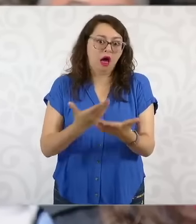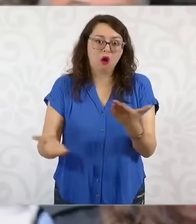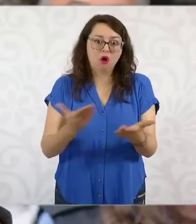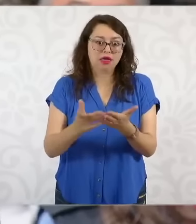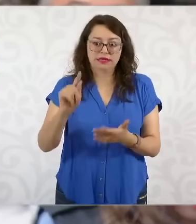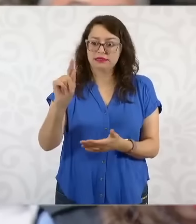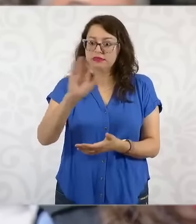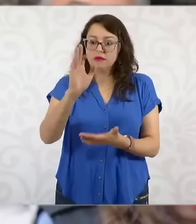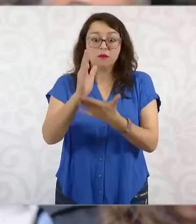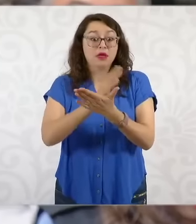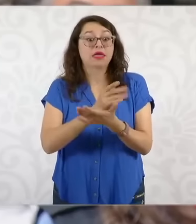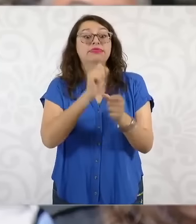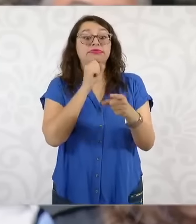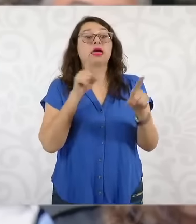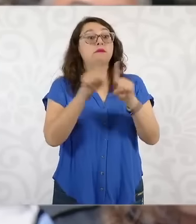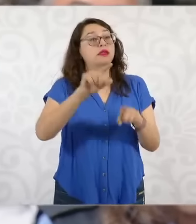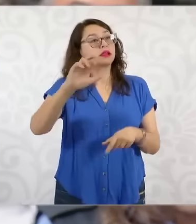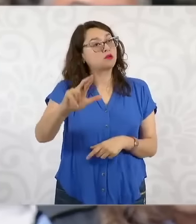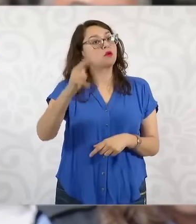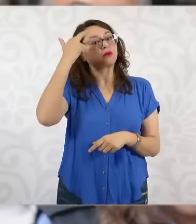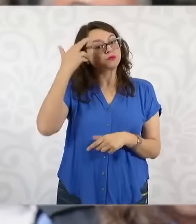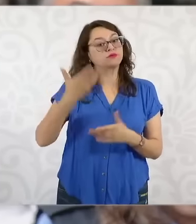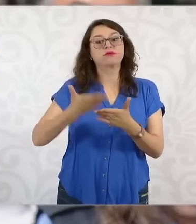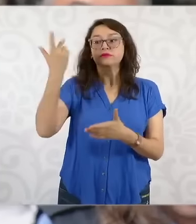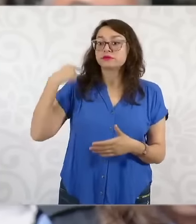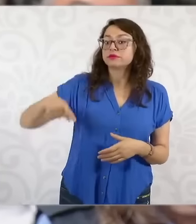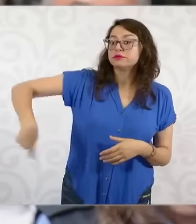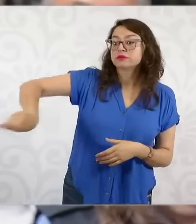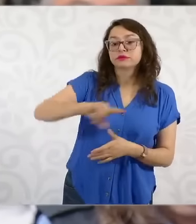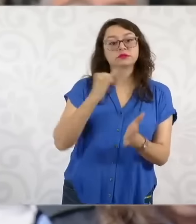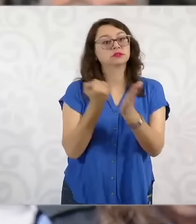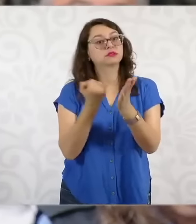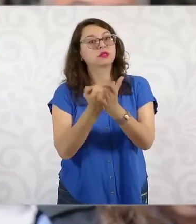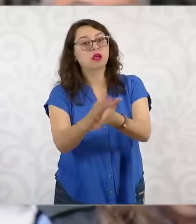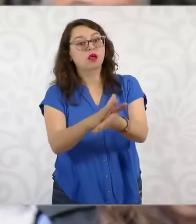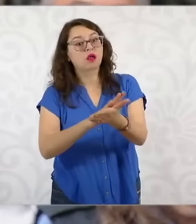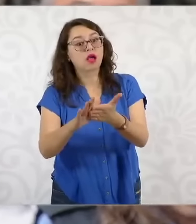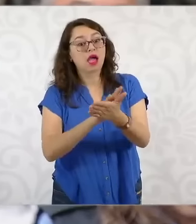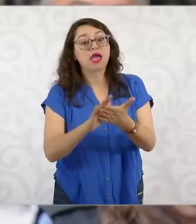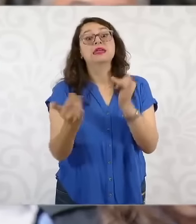que ya nos recordaba de cómo se les condonaban impuestos y adicionalmente hay que recordar que